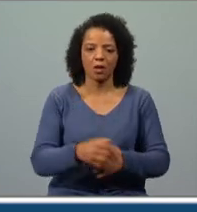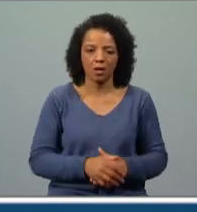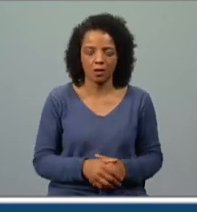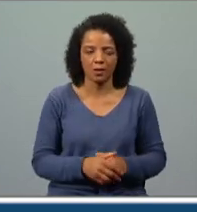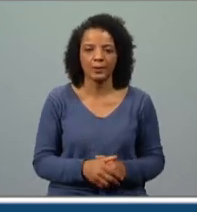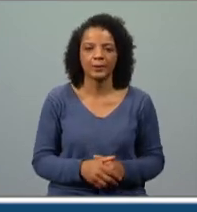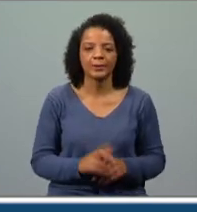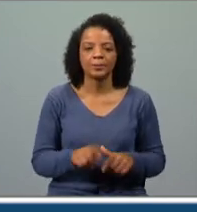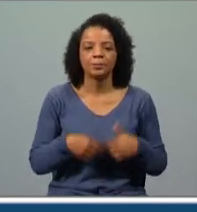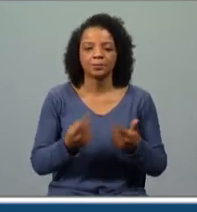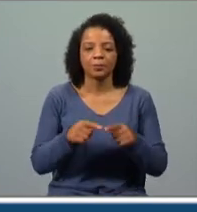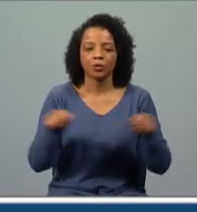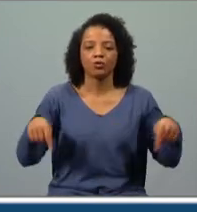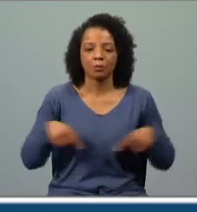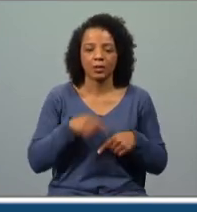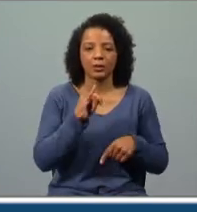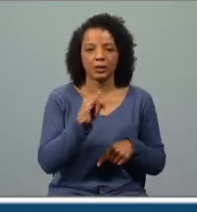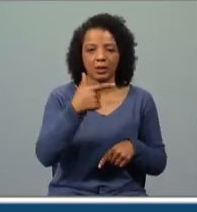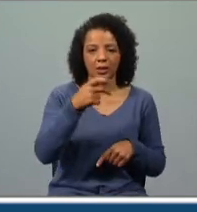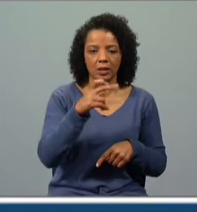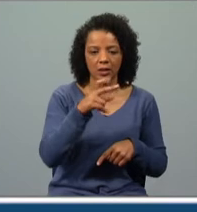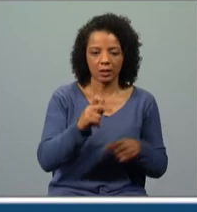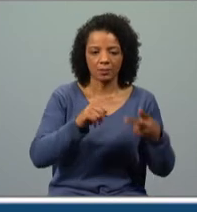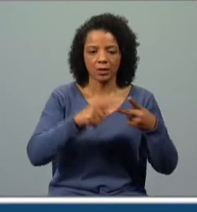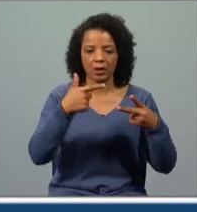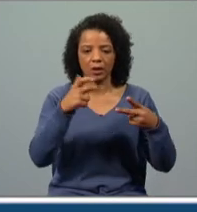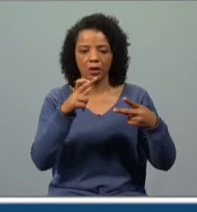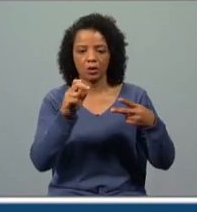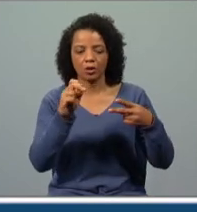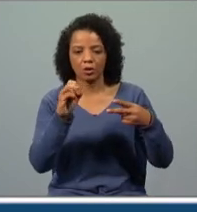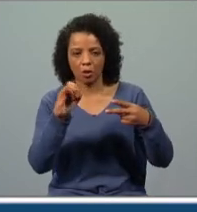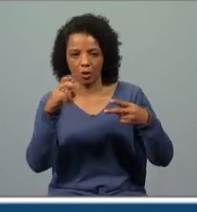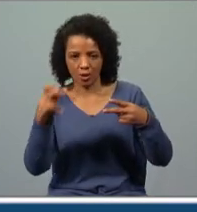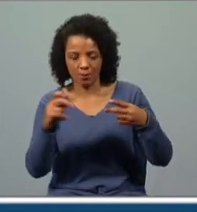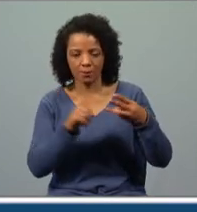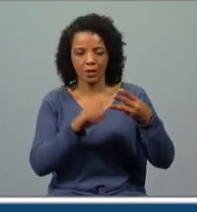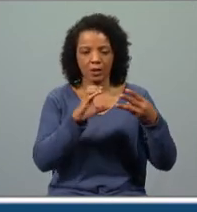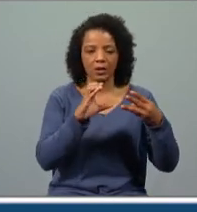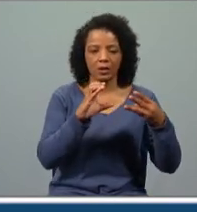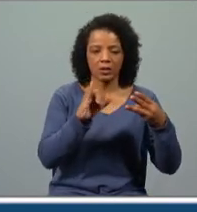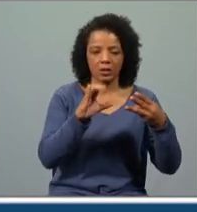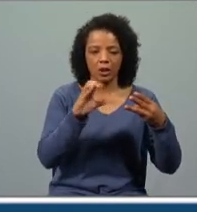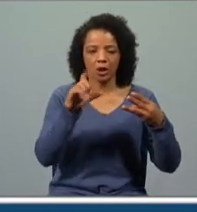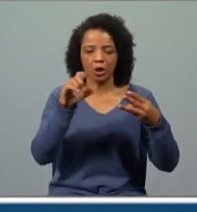passagem do tempo eo espaço temos ithaca troia.exe cópia as personagens eles os 時空流逝我們有伊薩卡troia.exe 複製他們的字符